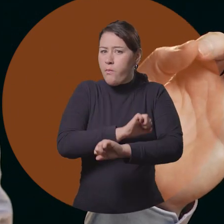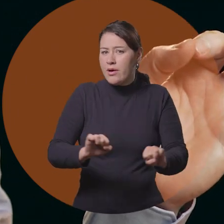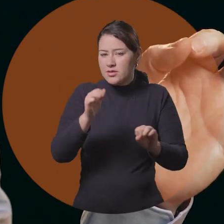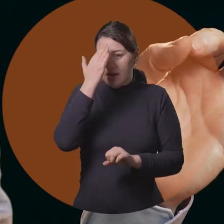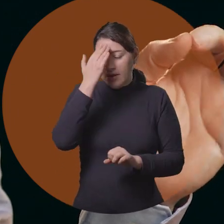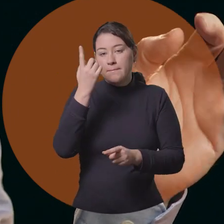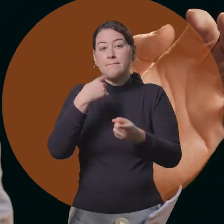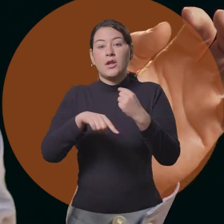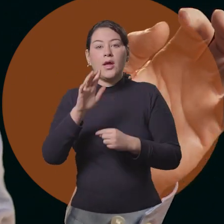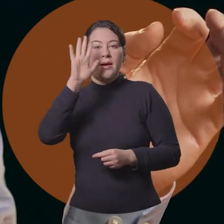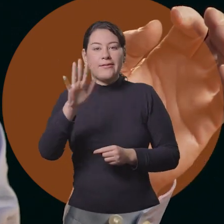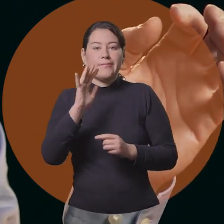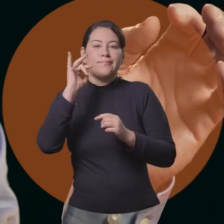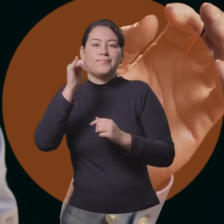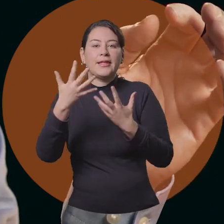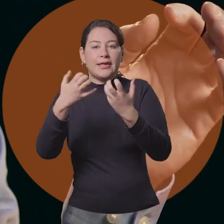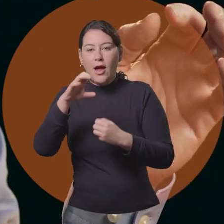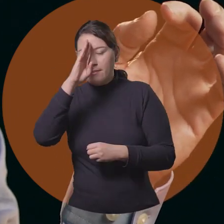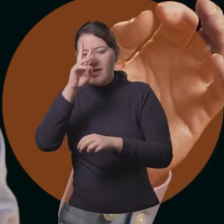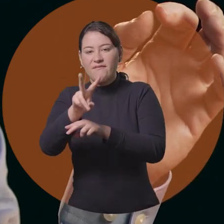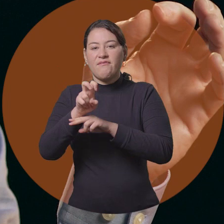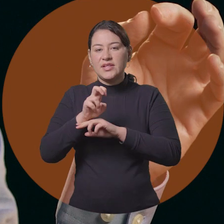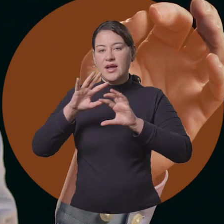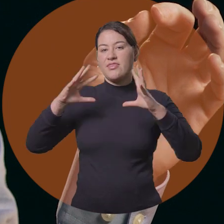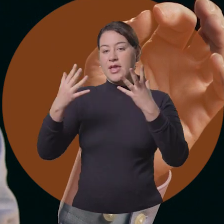Ahora, si también quiero aprender cuál es la física de la tierra plana,